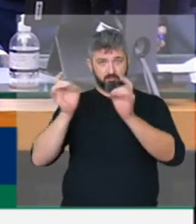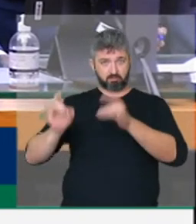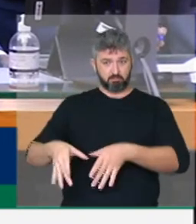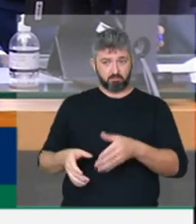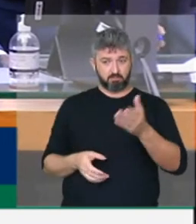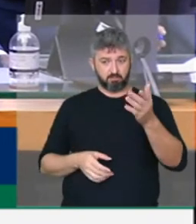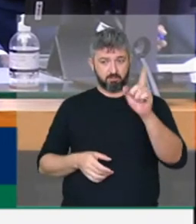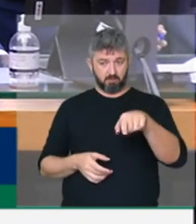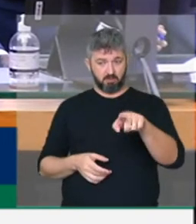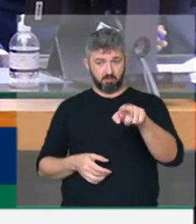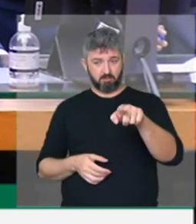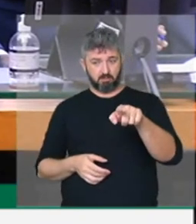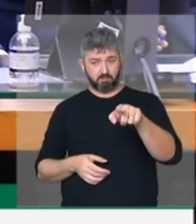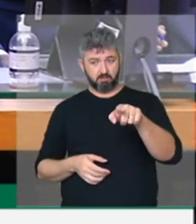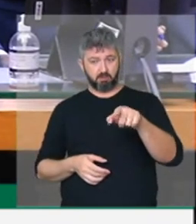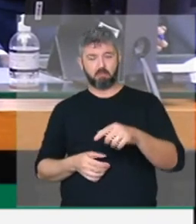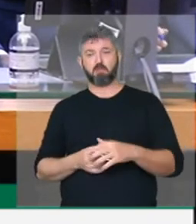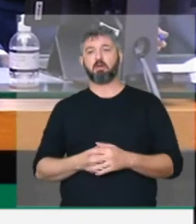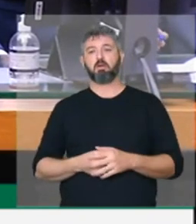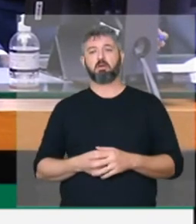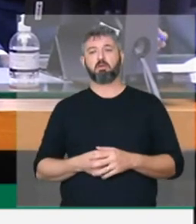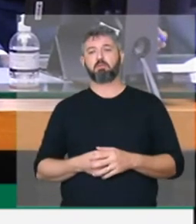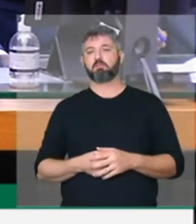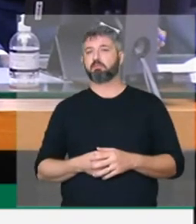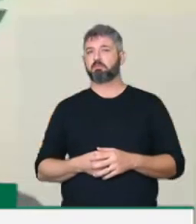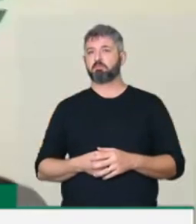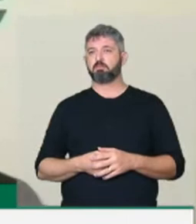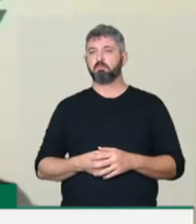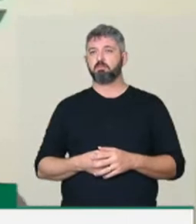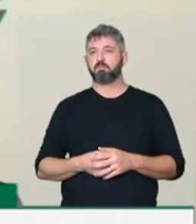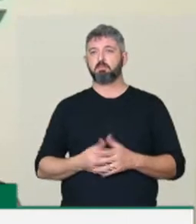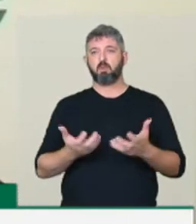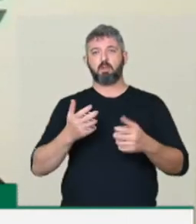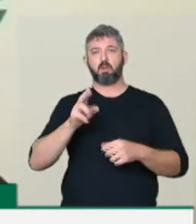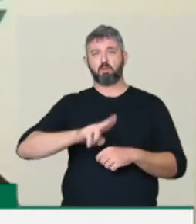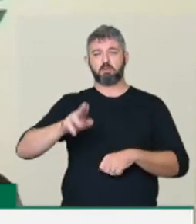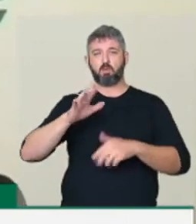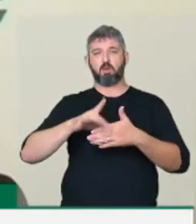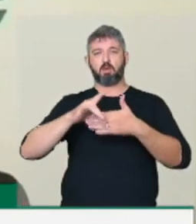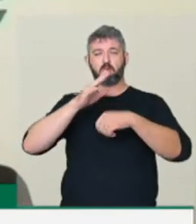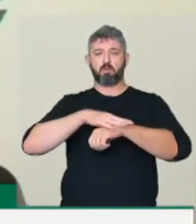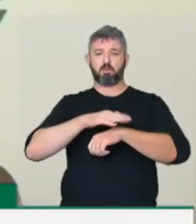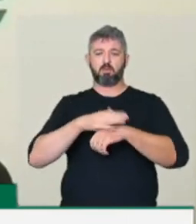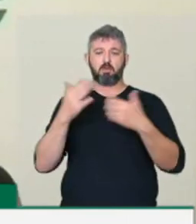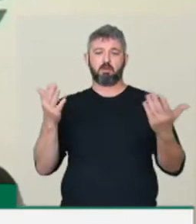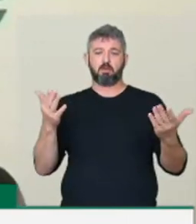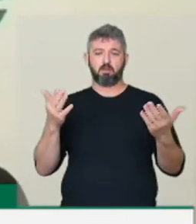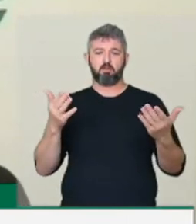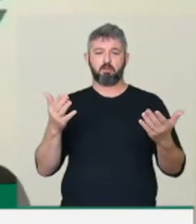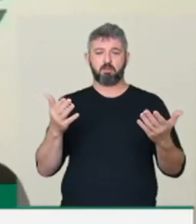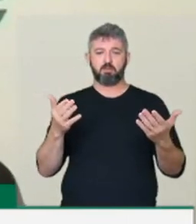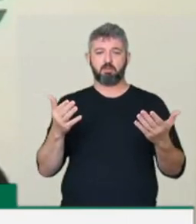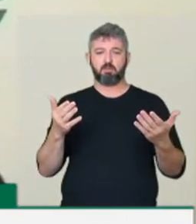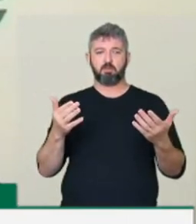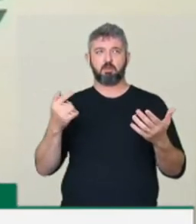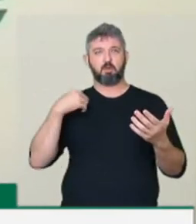TERIA ABERTO MÃO DO TEMPO DE LÍDER É ISSO? [DEPUTADO]: SENHOR PRESIDENTE EU PRETENDIA USAR O TEMPO DE LÍDER PORQUE EU SEI QUE A SESSÃO FOSSE DURAR MAIS, MAS VOTÁSSEMOS OUTROS PROJETOS. SE O SENHOR ME DISSE